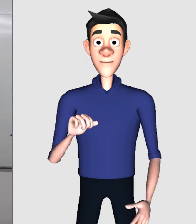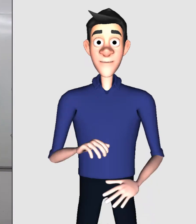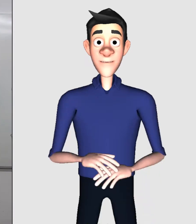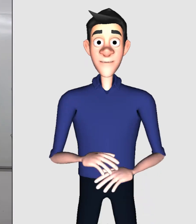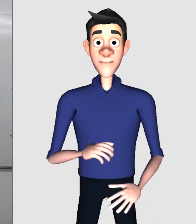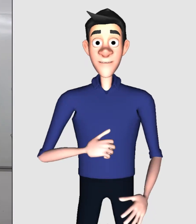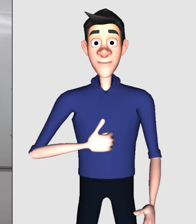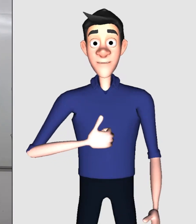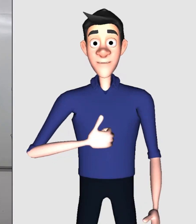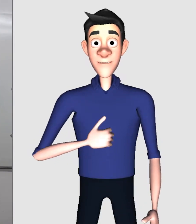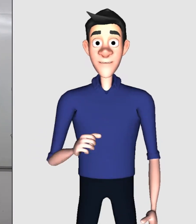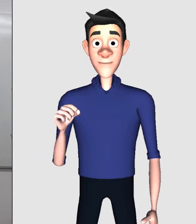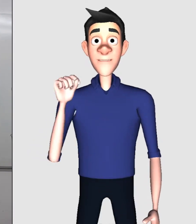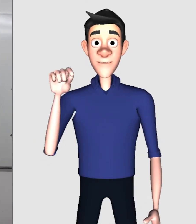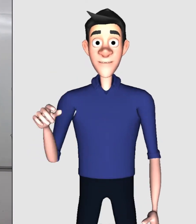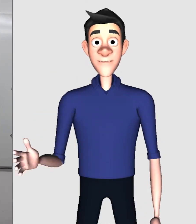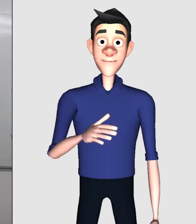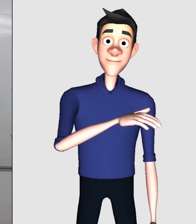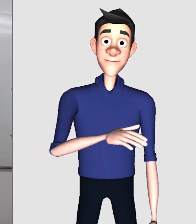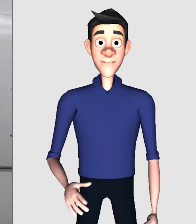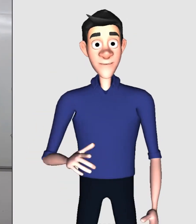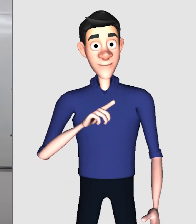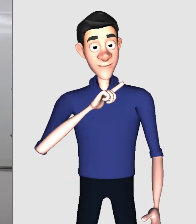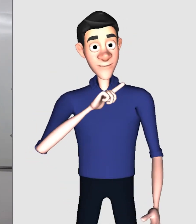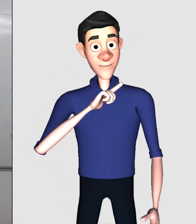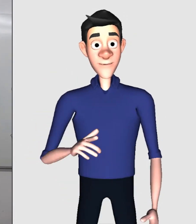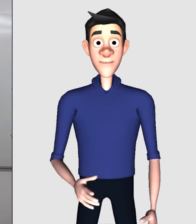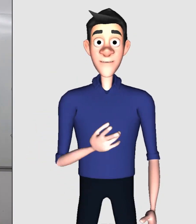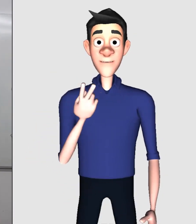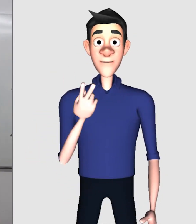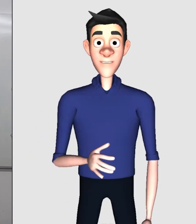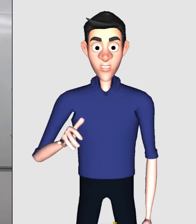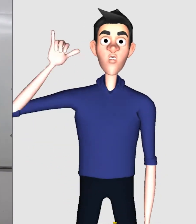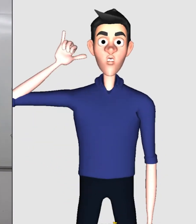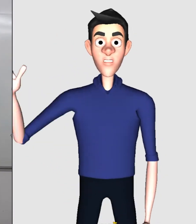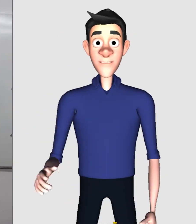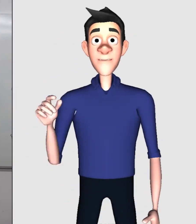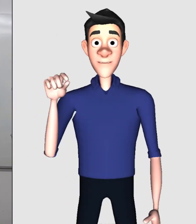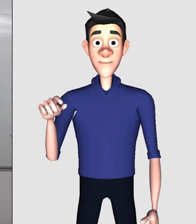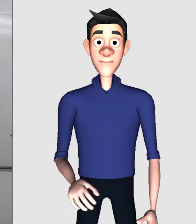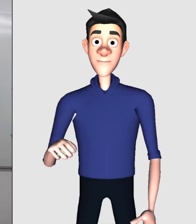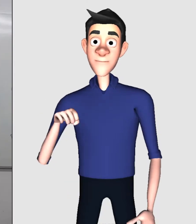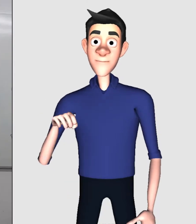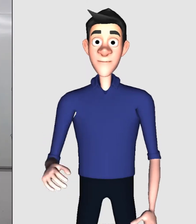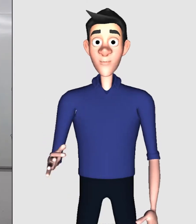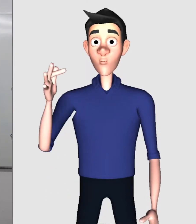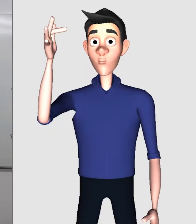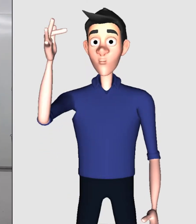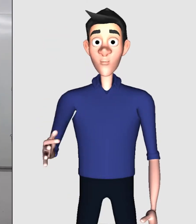Como é afetado o movimento dessa mola e da outra mola Porque lá vão surgir as forças